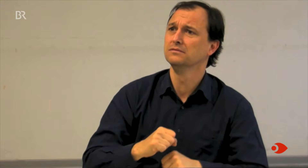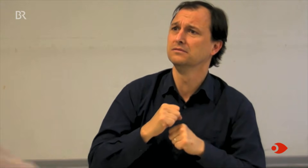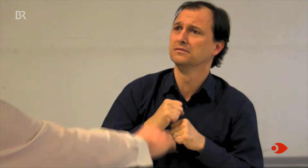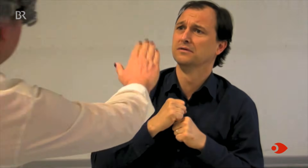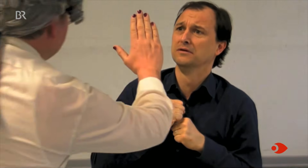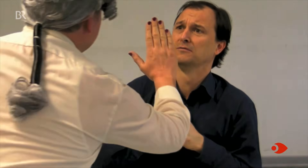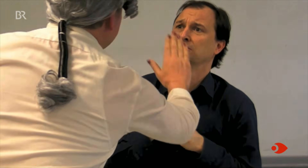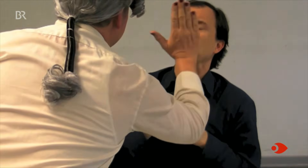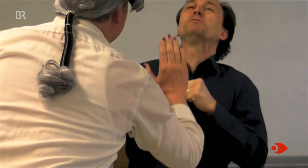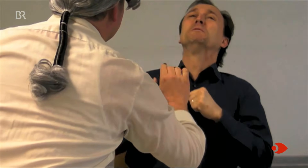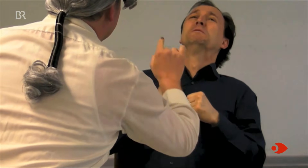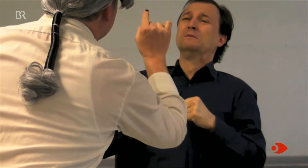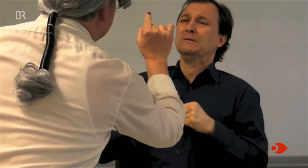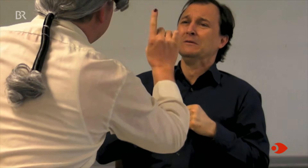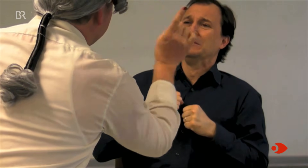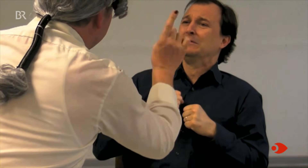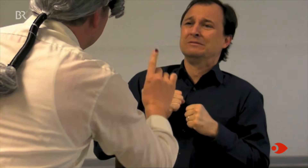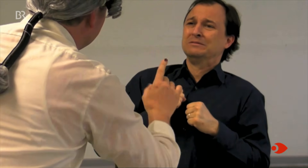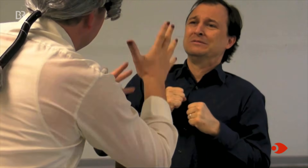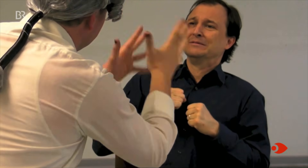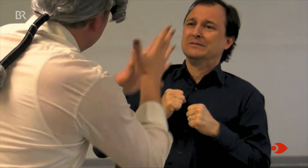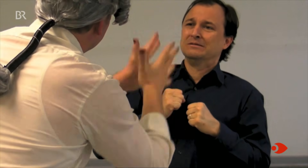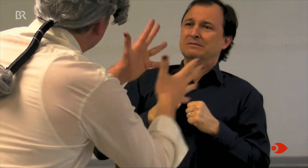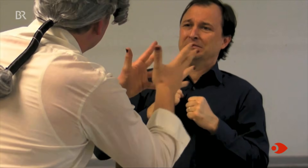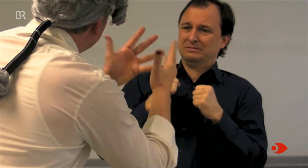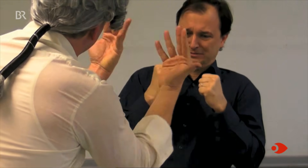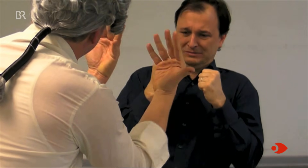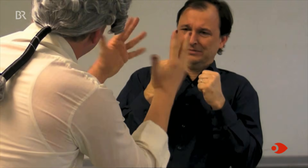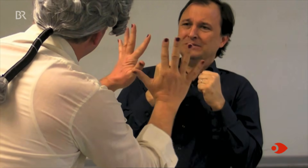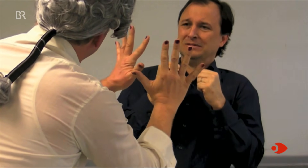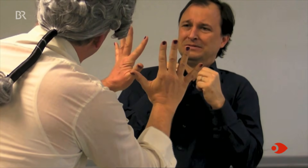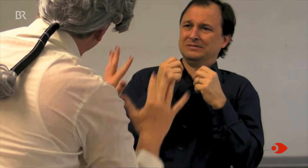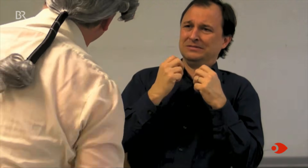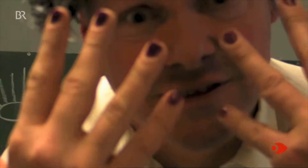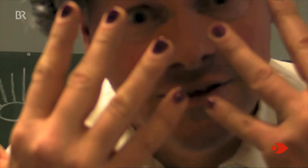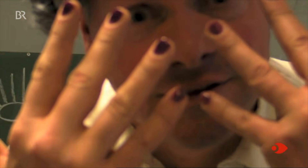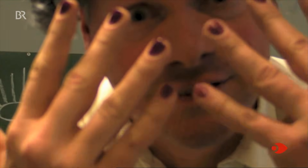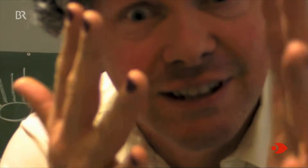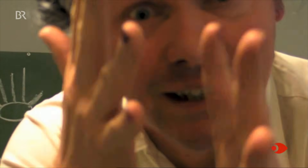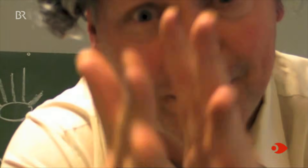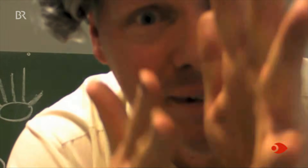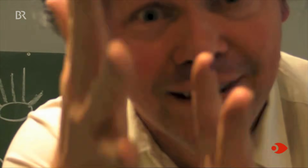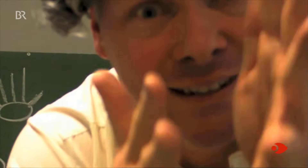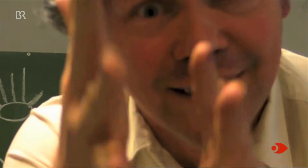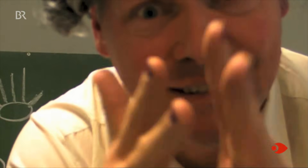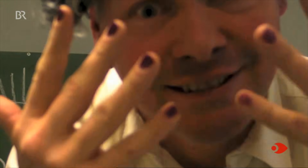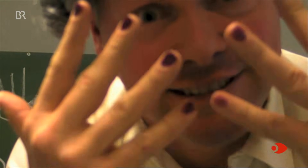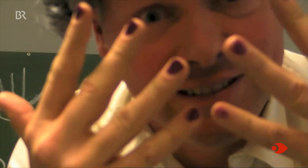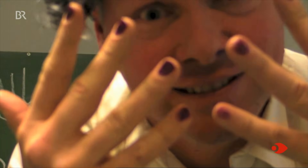Mund zu! Nicht sprechen. Gebärde mit den Händen. Gebärde!